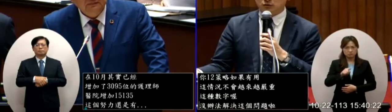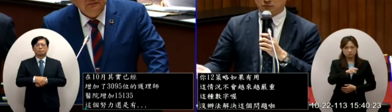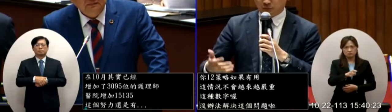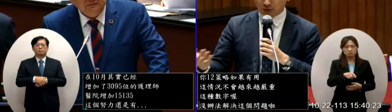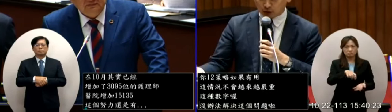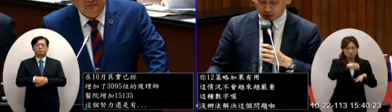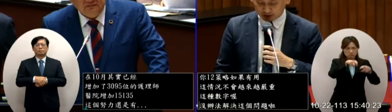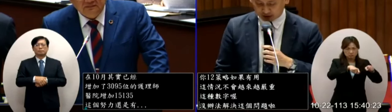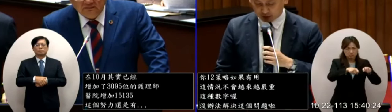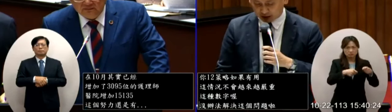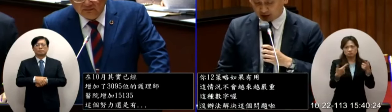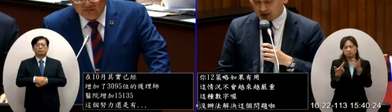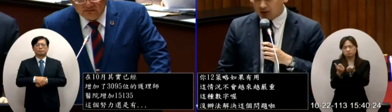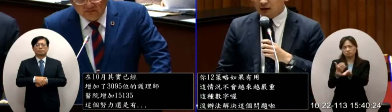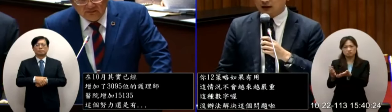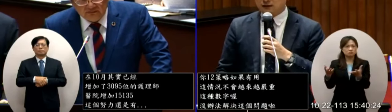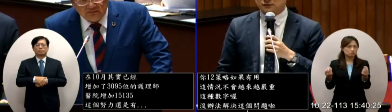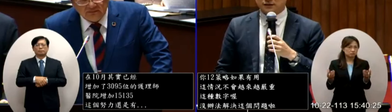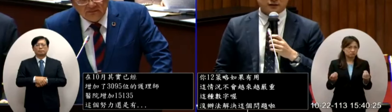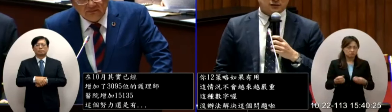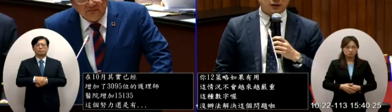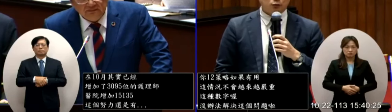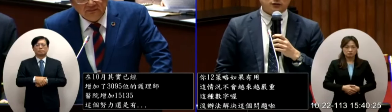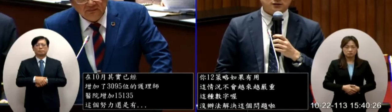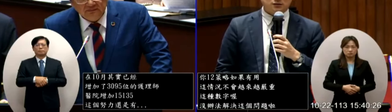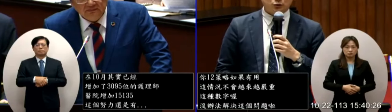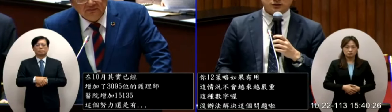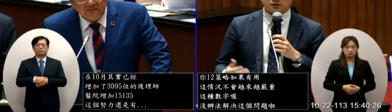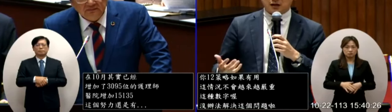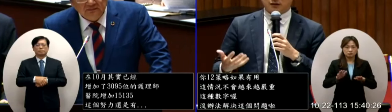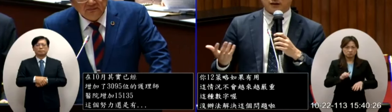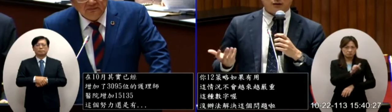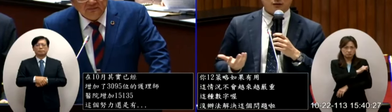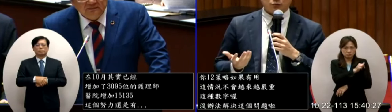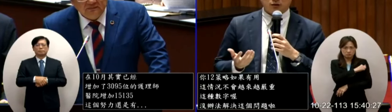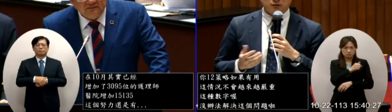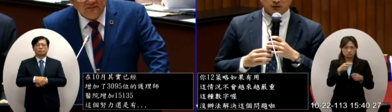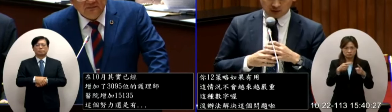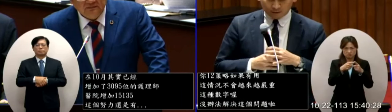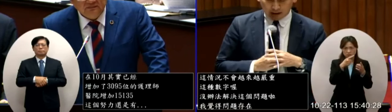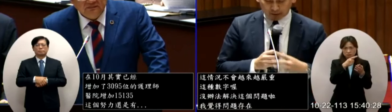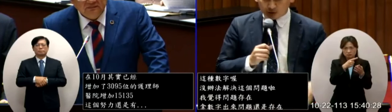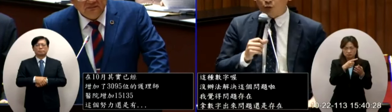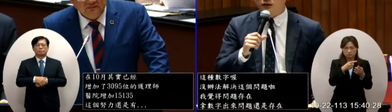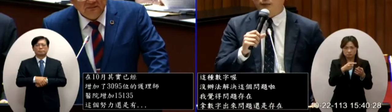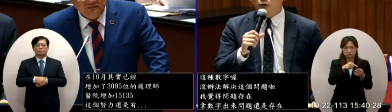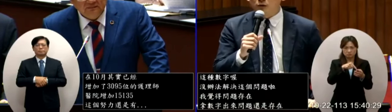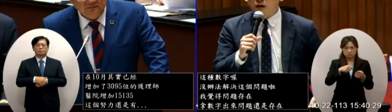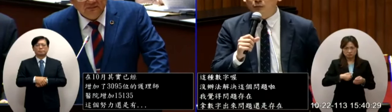沒有面對問題嘛 那現在護理師確實他們也有很多 他們的所謂的抱怨嘛